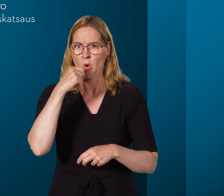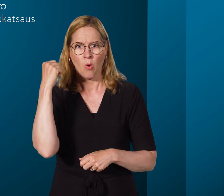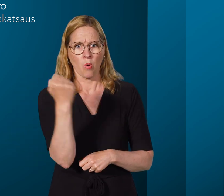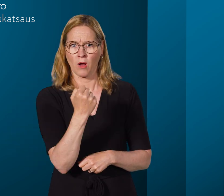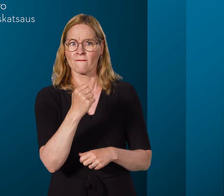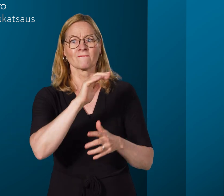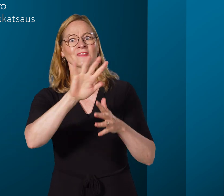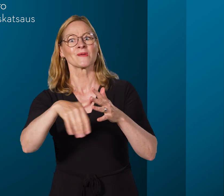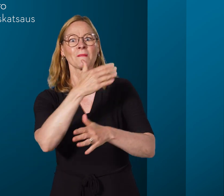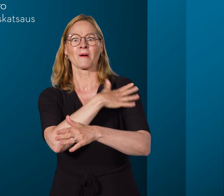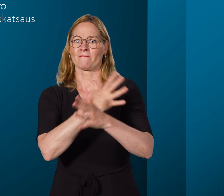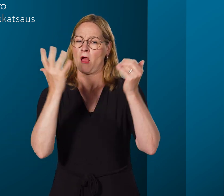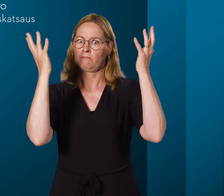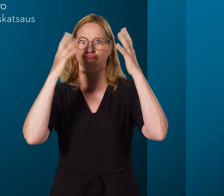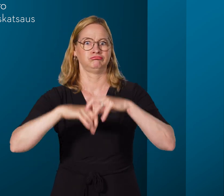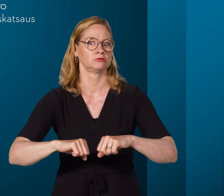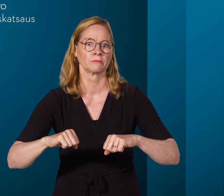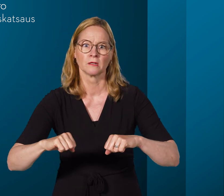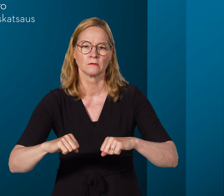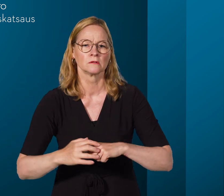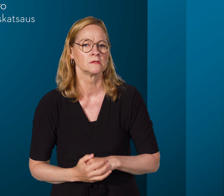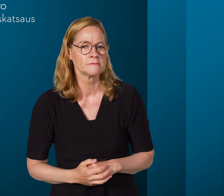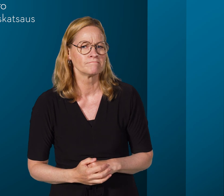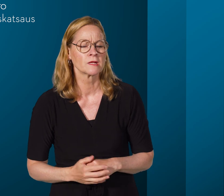uhkaavat romuttaa viittomakielisten palvelut.